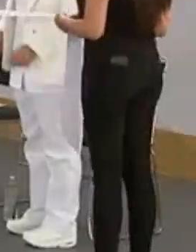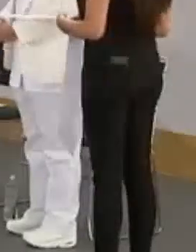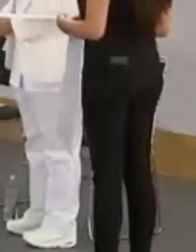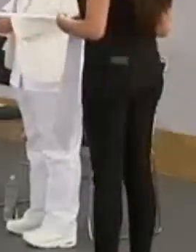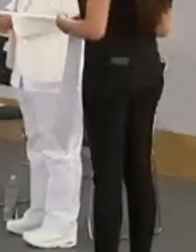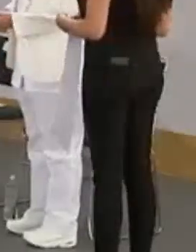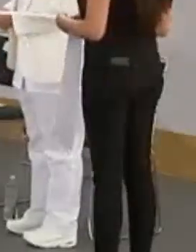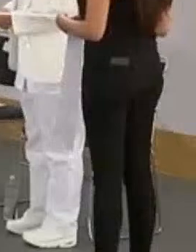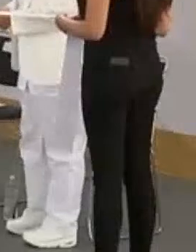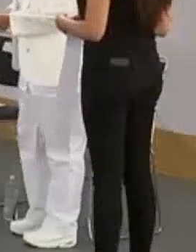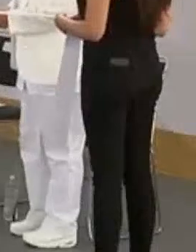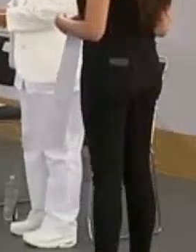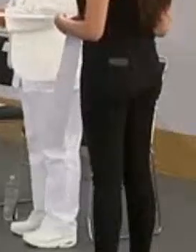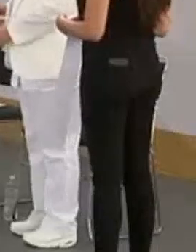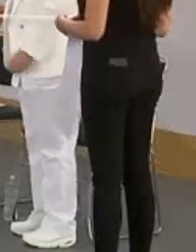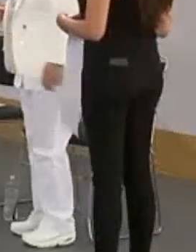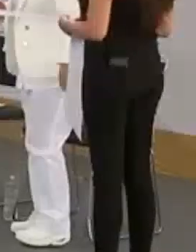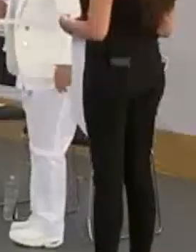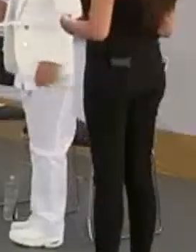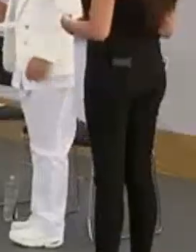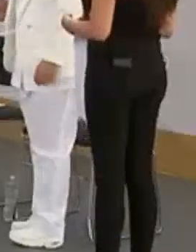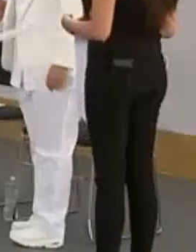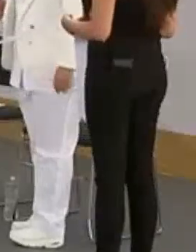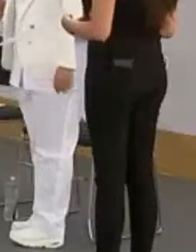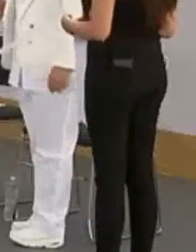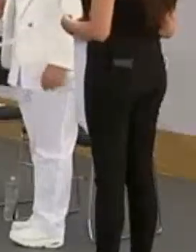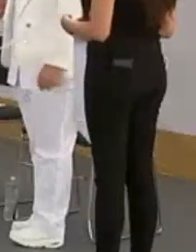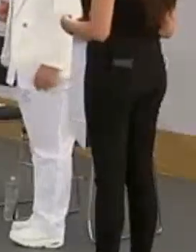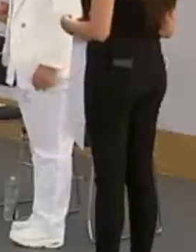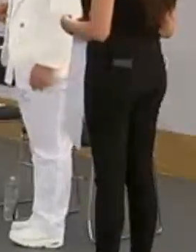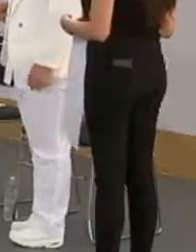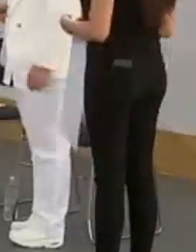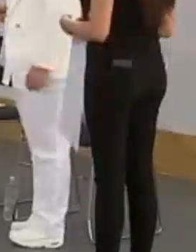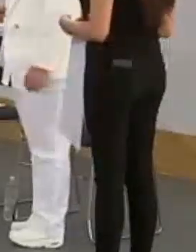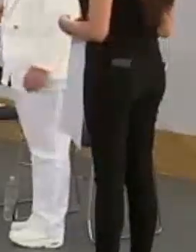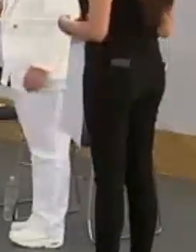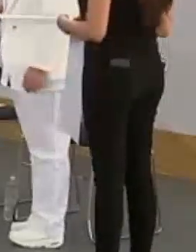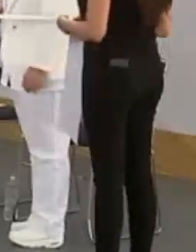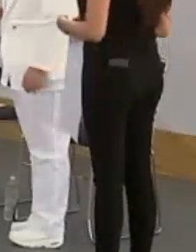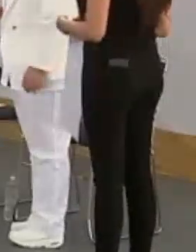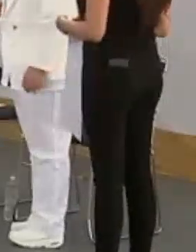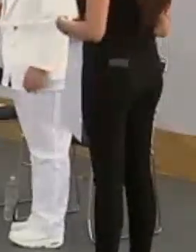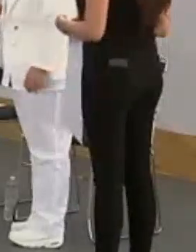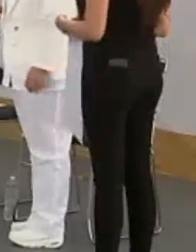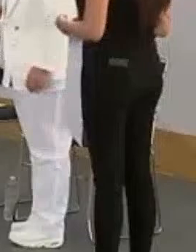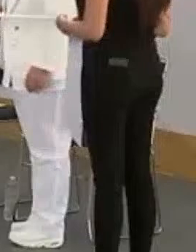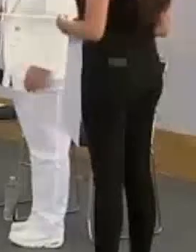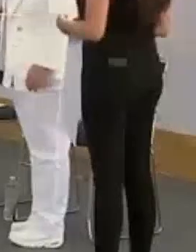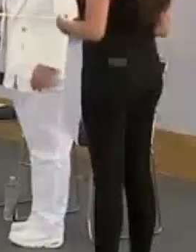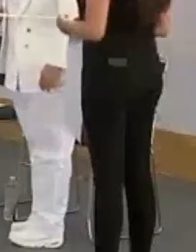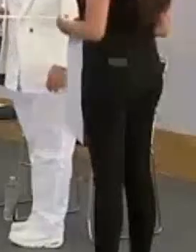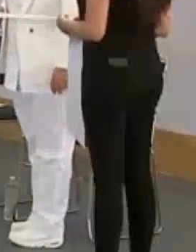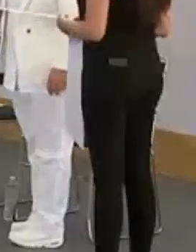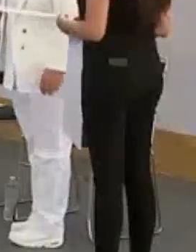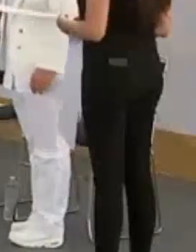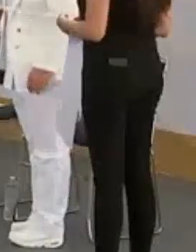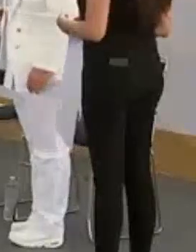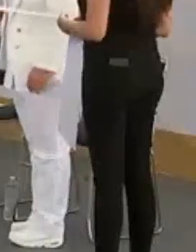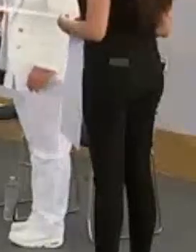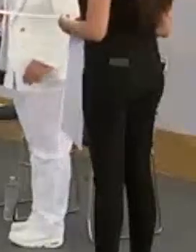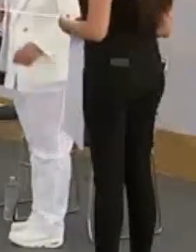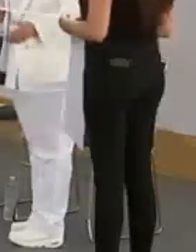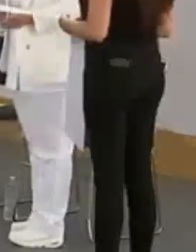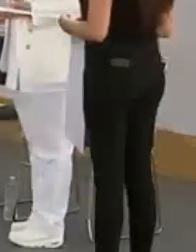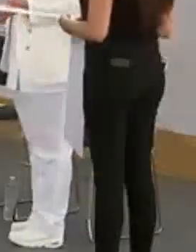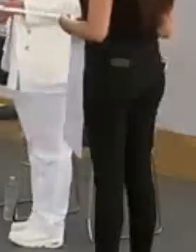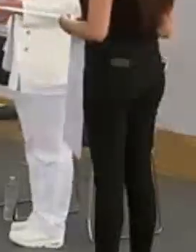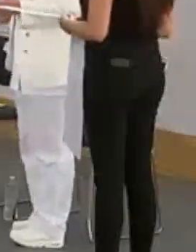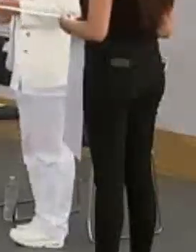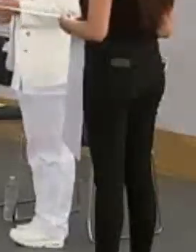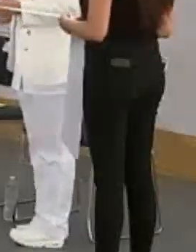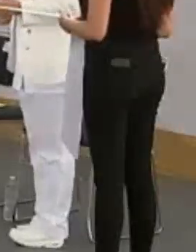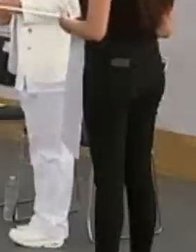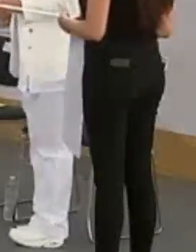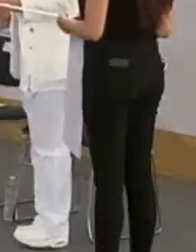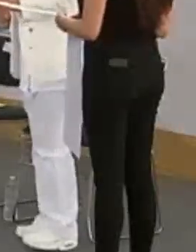Dctora Claudia Chembam Pardo, acompañada de los integrantes del presidium.